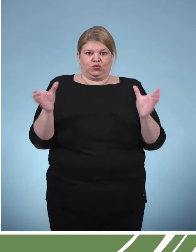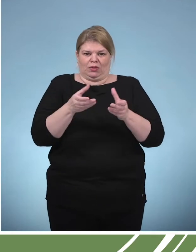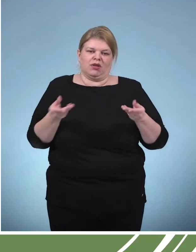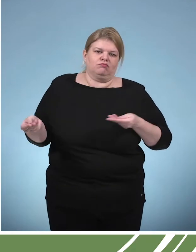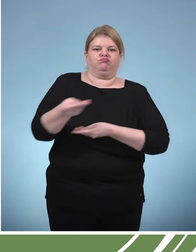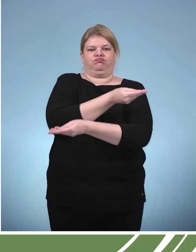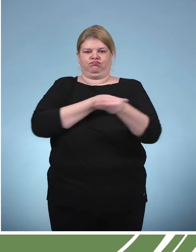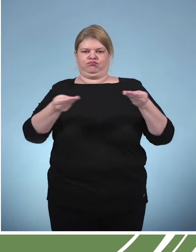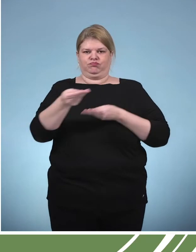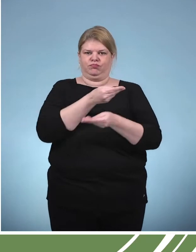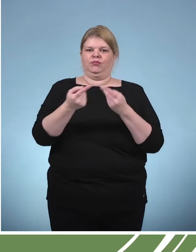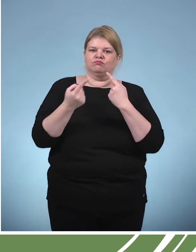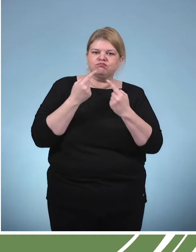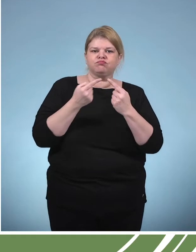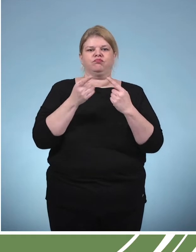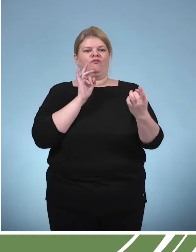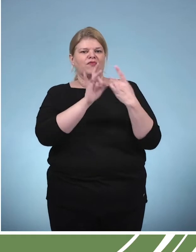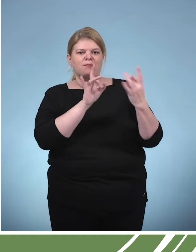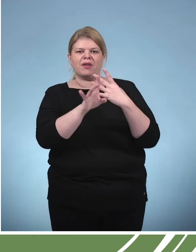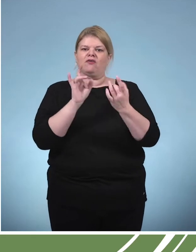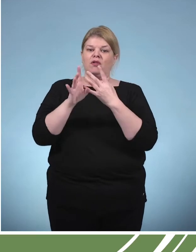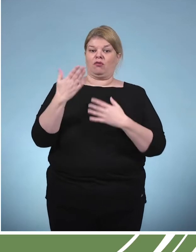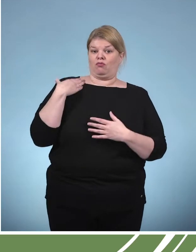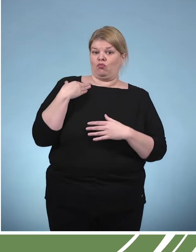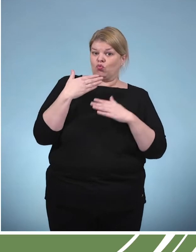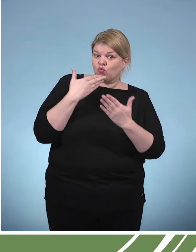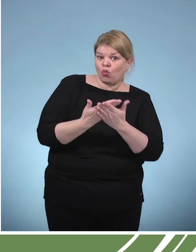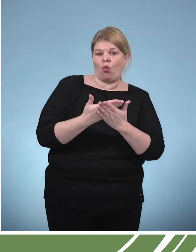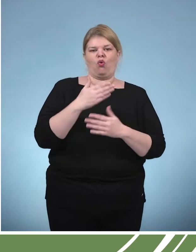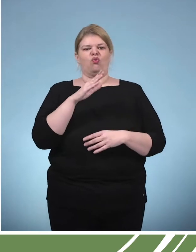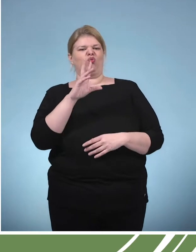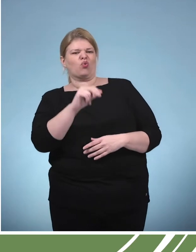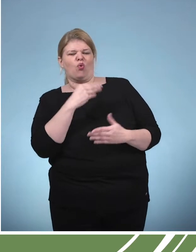Frage die Teilnehmenden, wie es war und ob sie ähnliche Aussagen gesammelt haben.